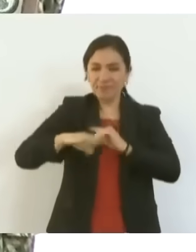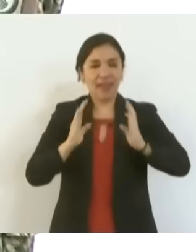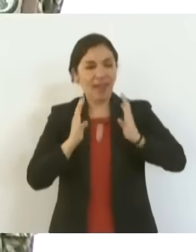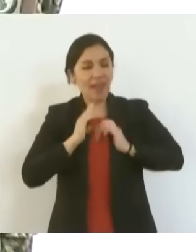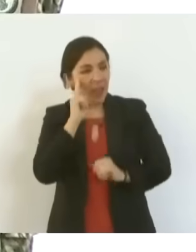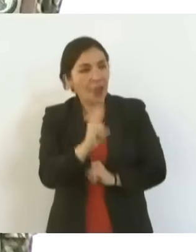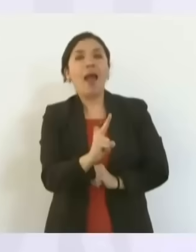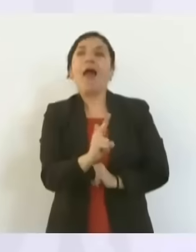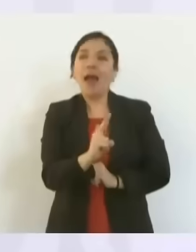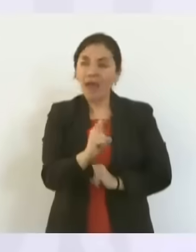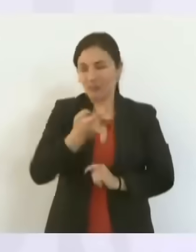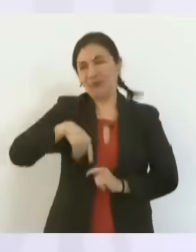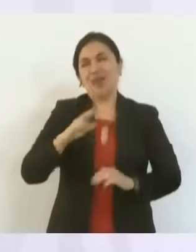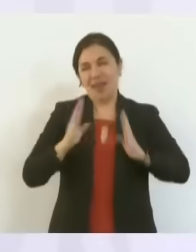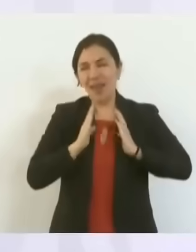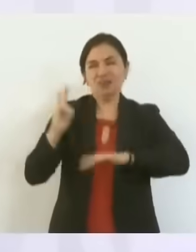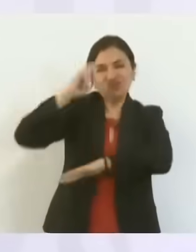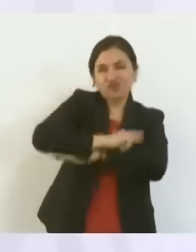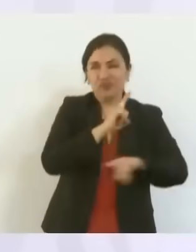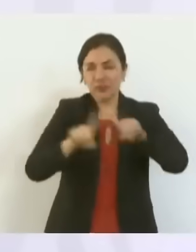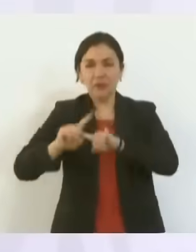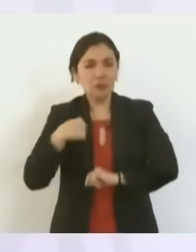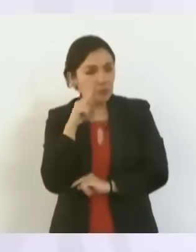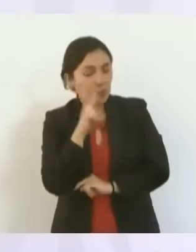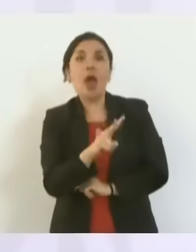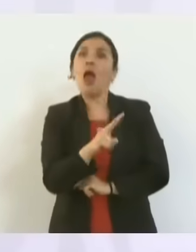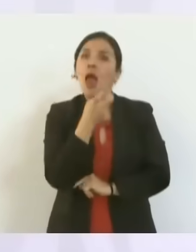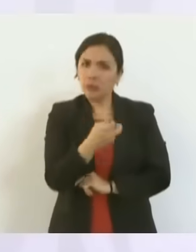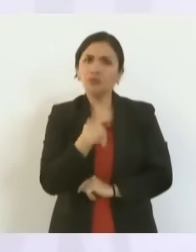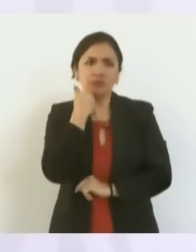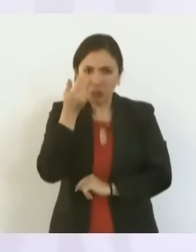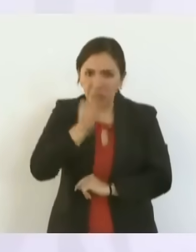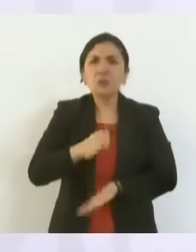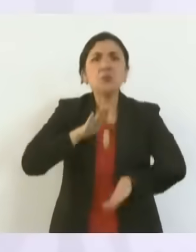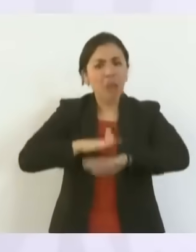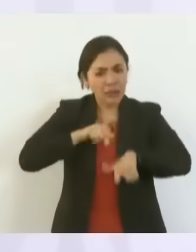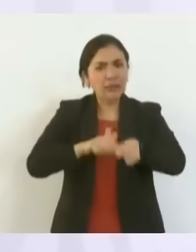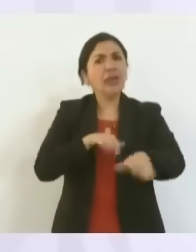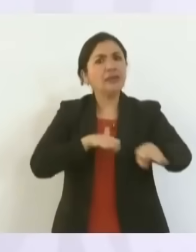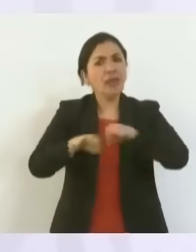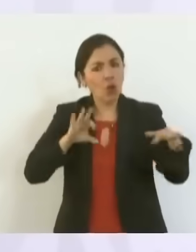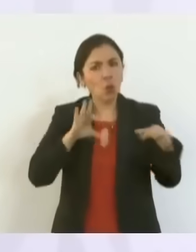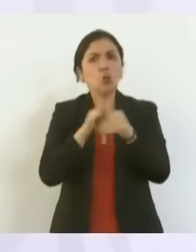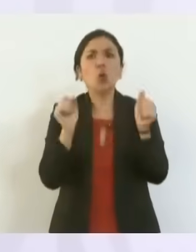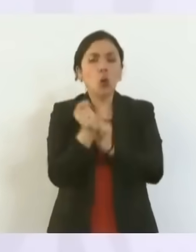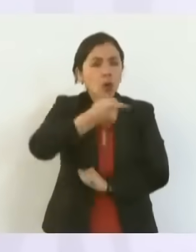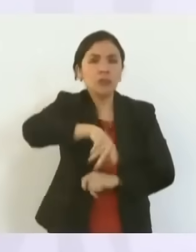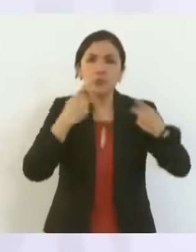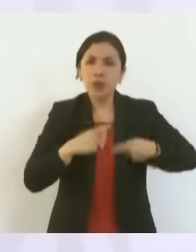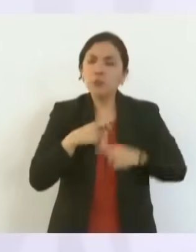Aérea y Guardia Nacional a trabajar de manera coordinada y conjunta con la sociedad y gobiernos,